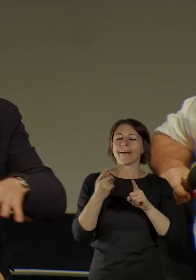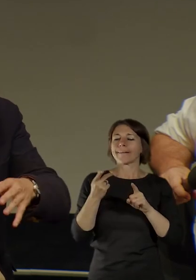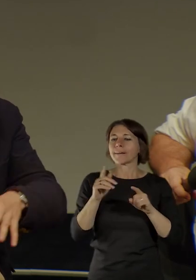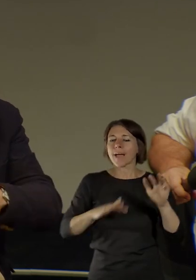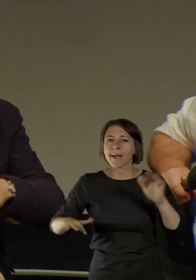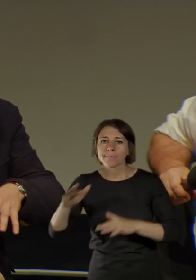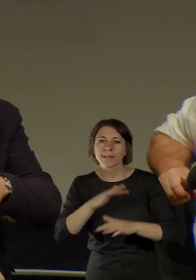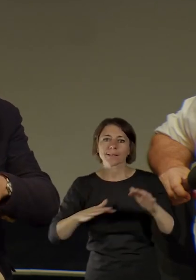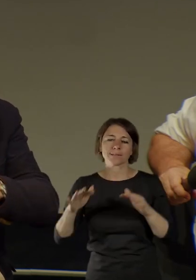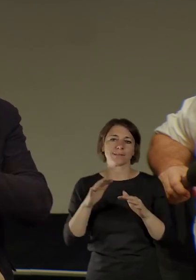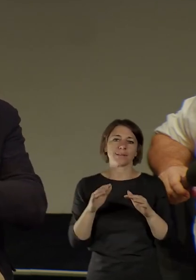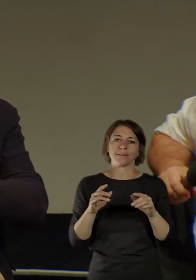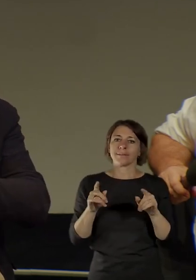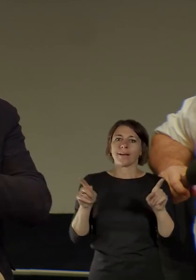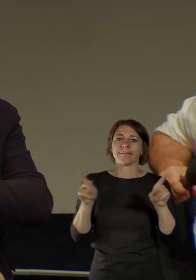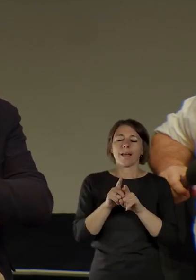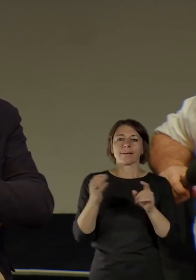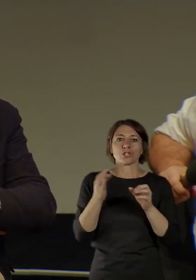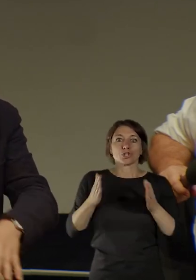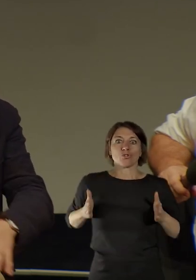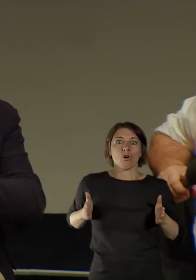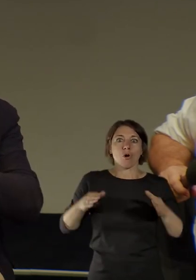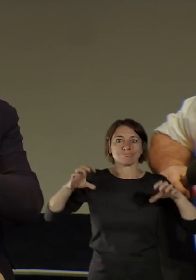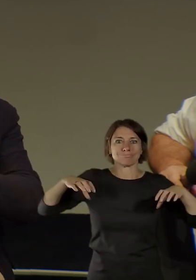Typicky okolo nějaké významné prvorepublikové třídy jsou ty domy vyšší.